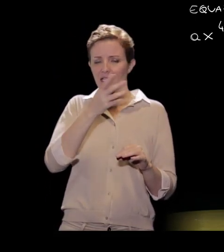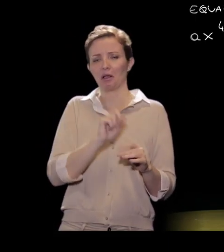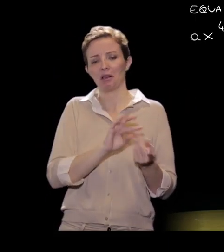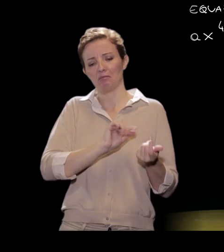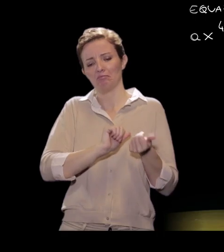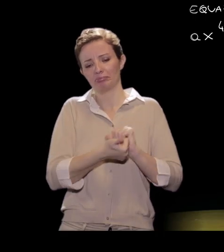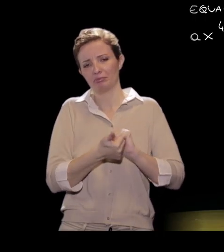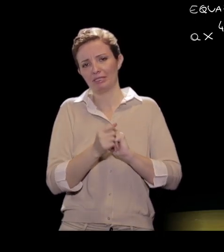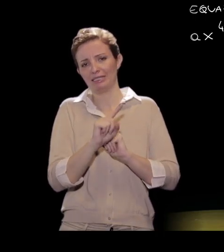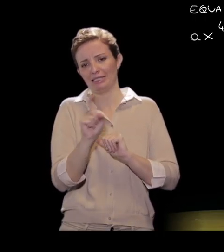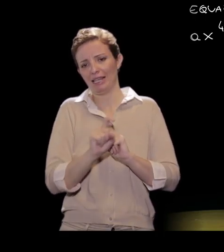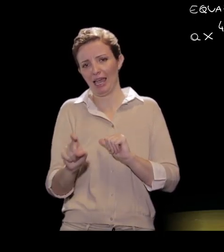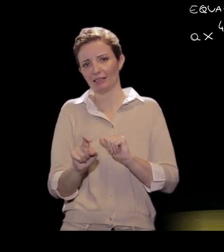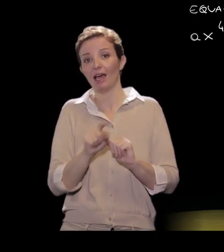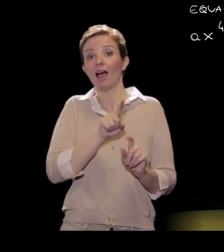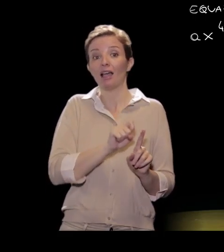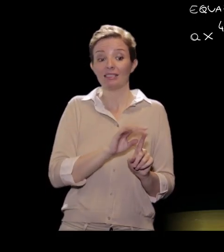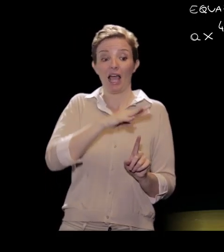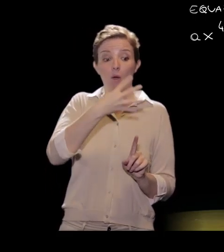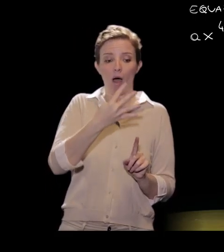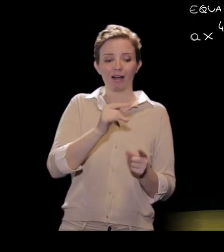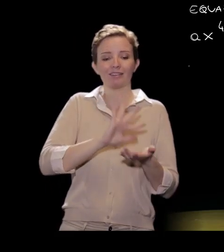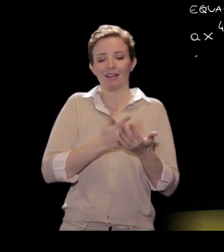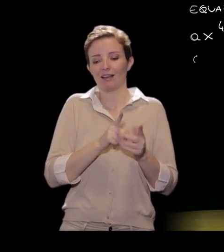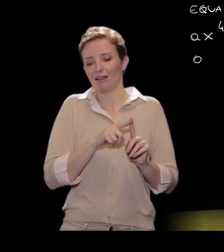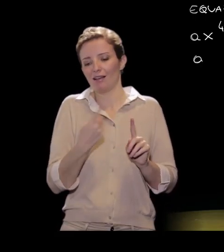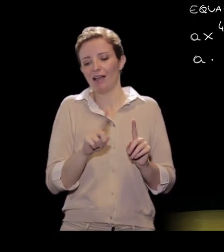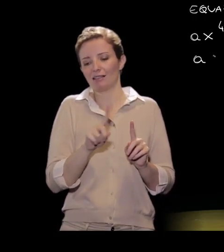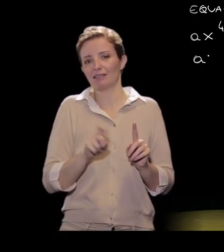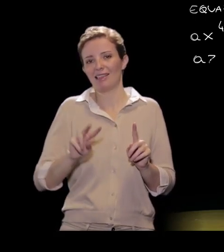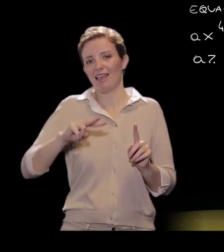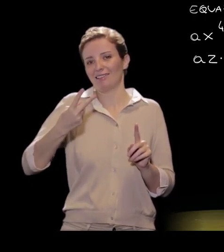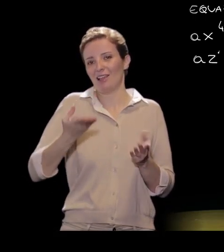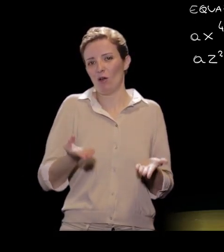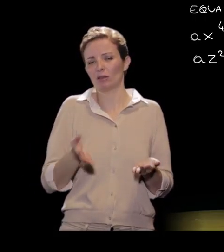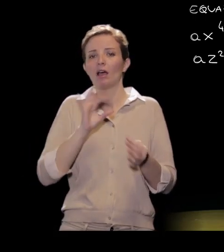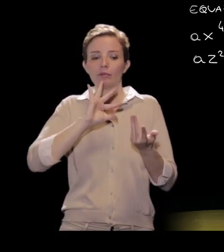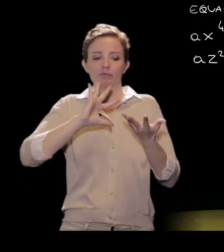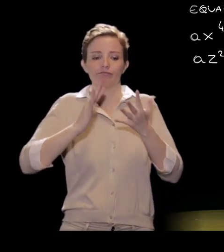e z² al posto di x⁴ e le trasformeremo in equazioni di secondo grado